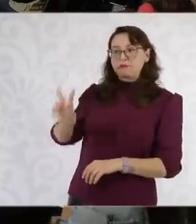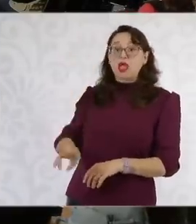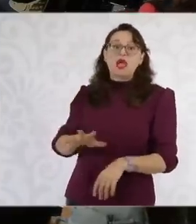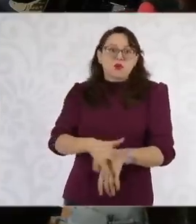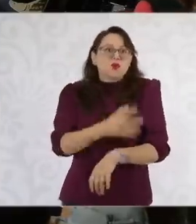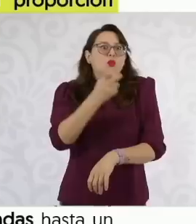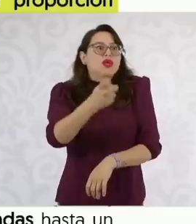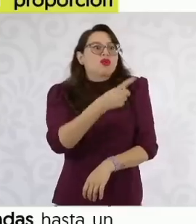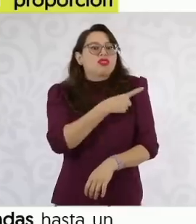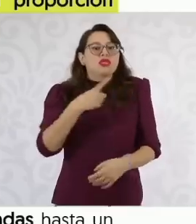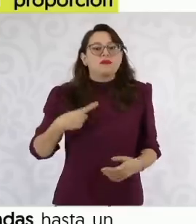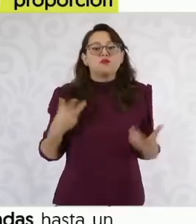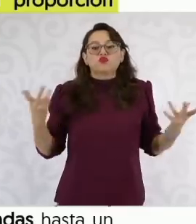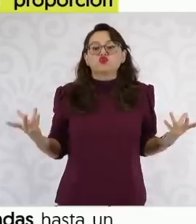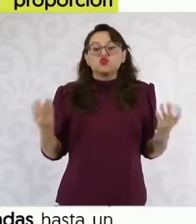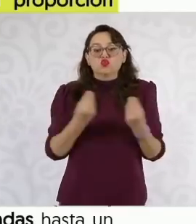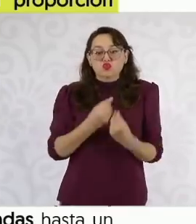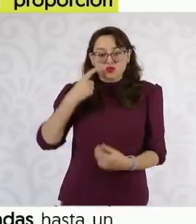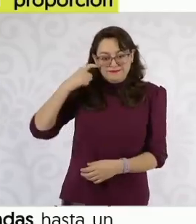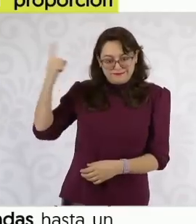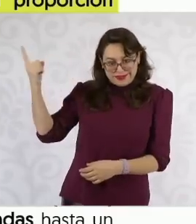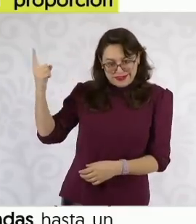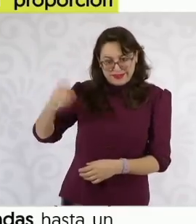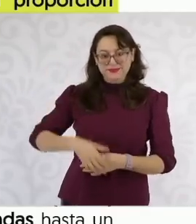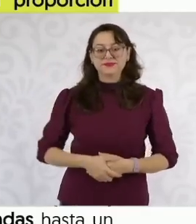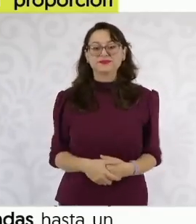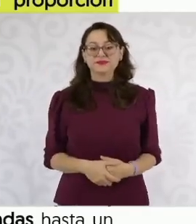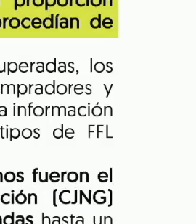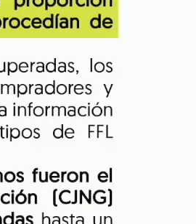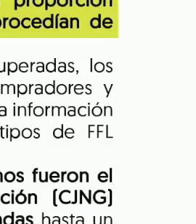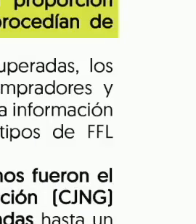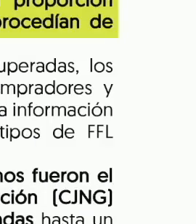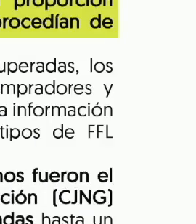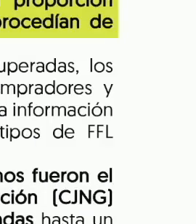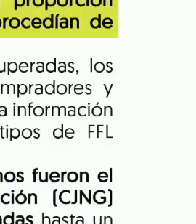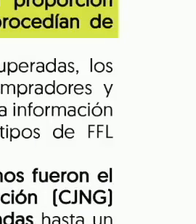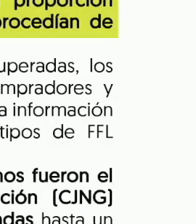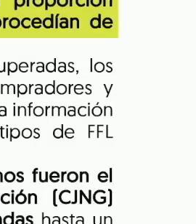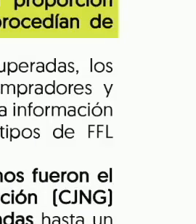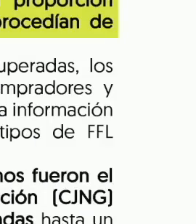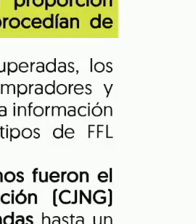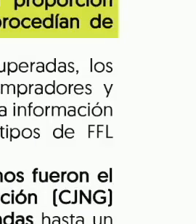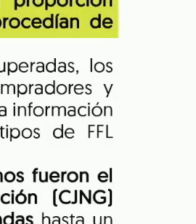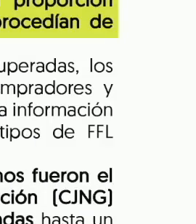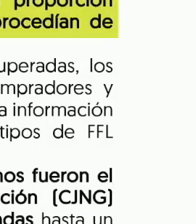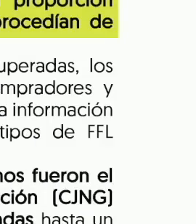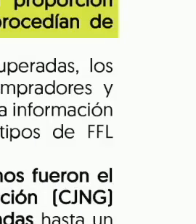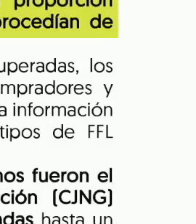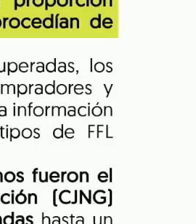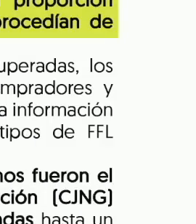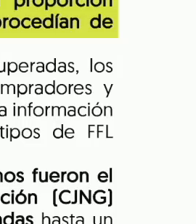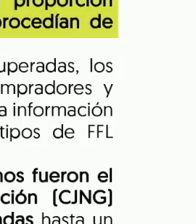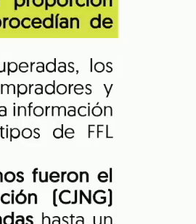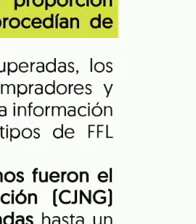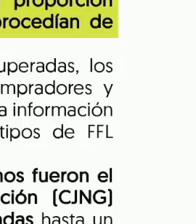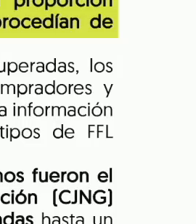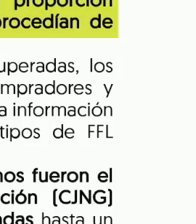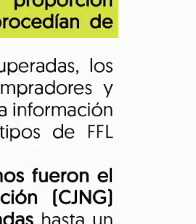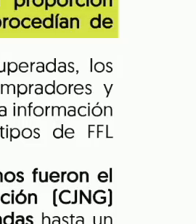eh nosotros estamos seguros que con el presidente Trump va a haber coordinación y colaboración para